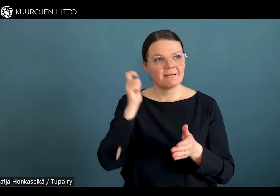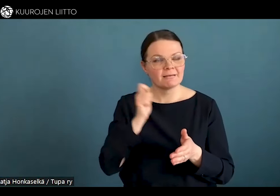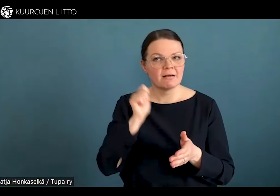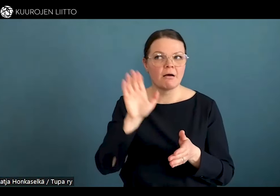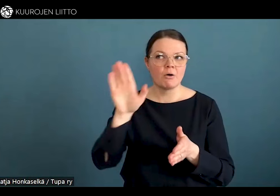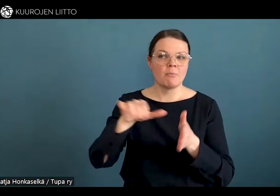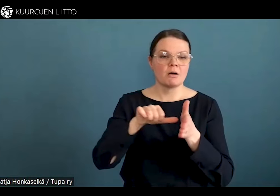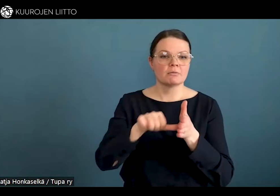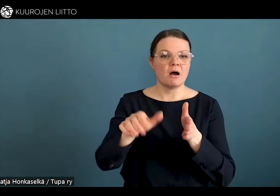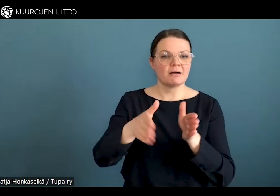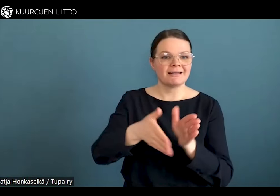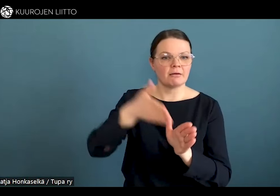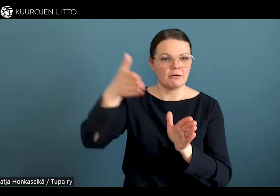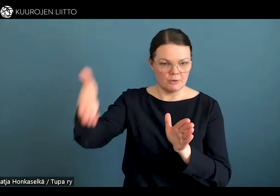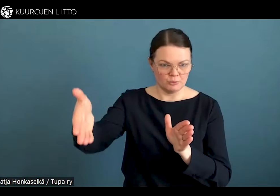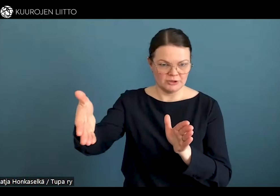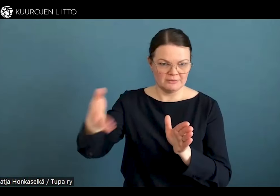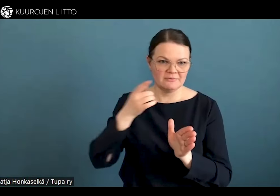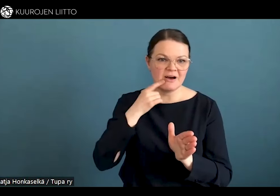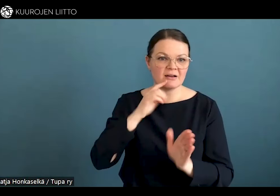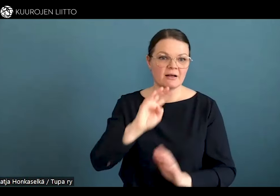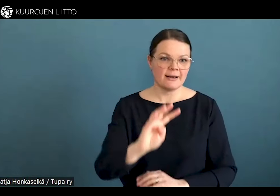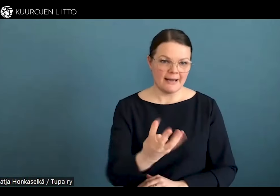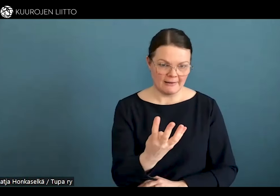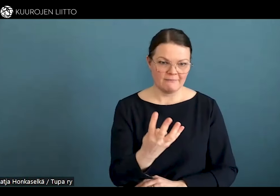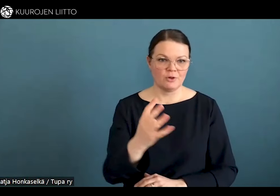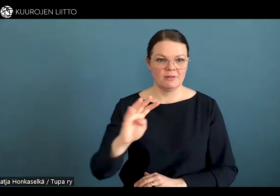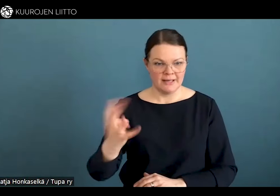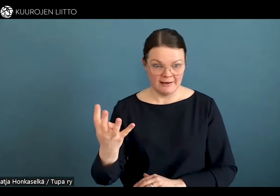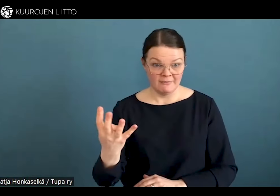että Kelan hankintakaudet kestävät neljä vuotta kerrallaan, -